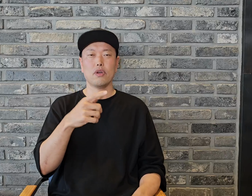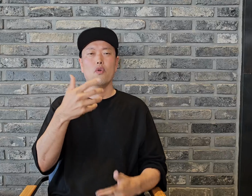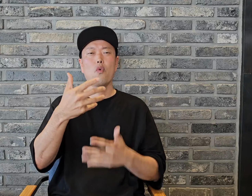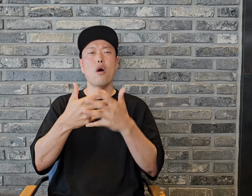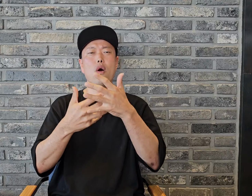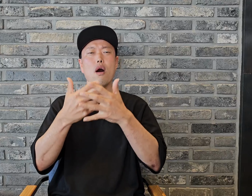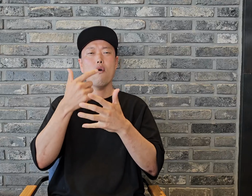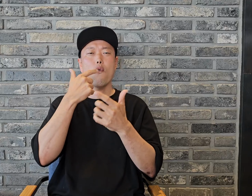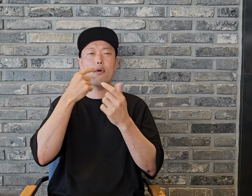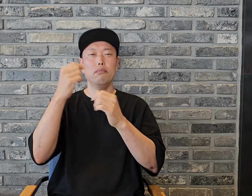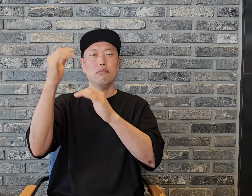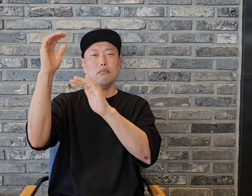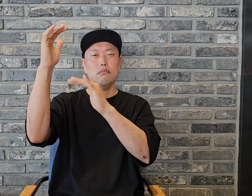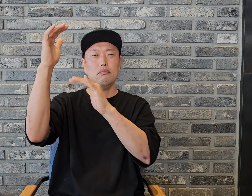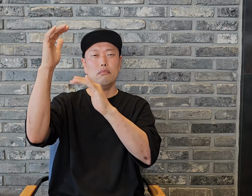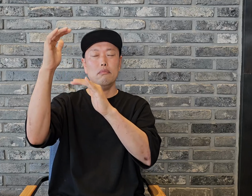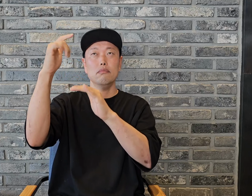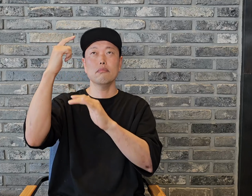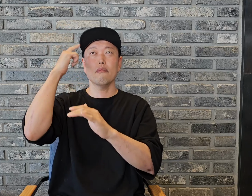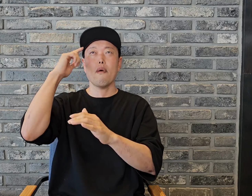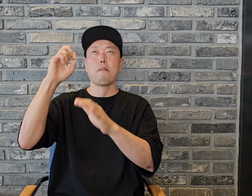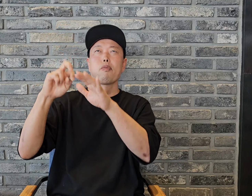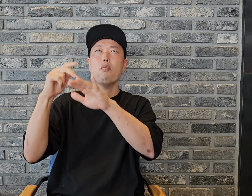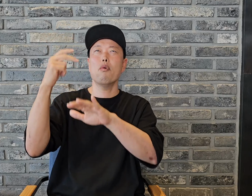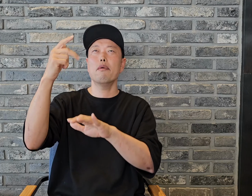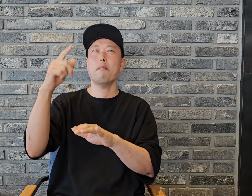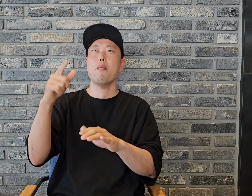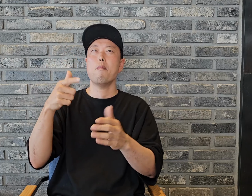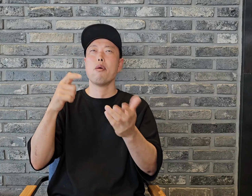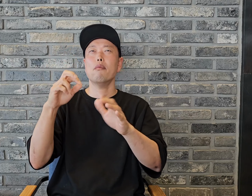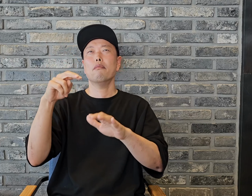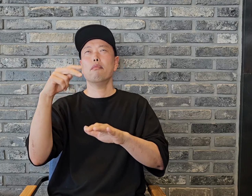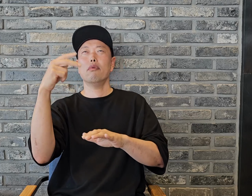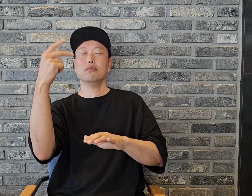映画の流れを想像して、